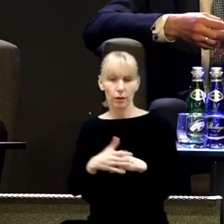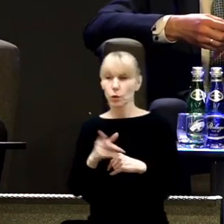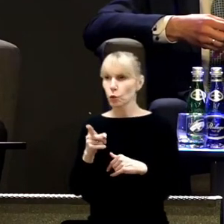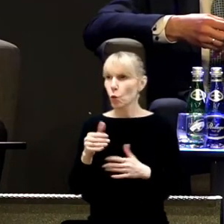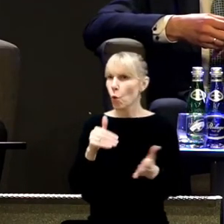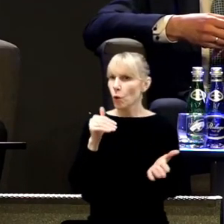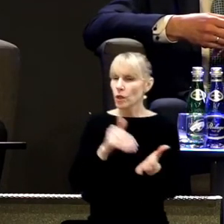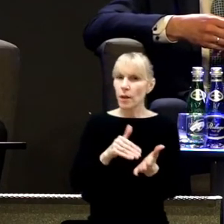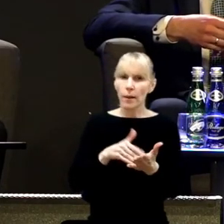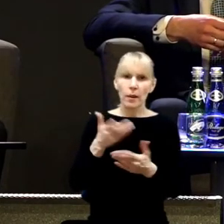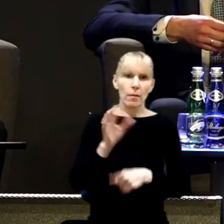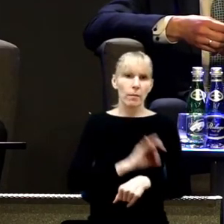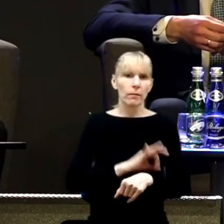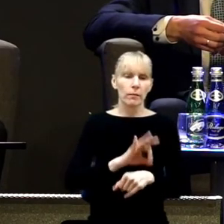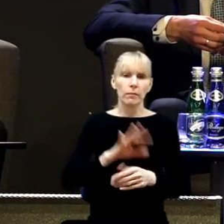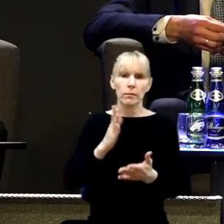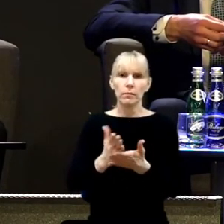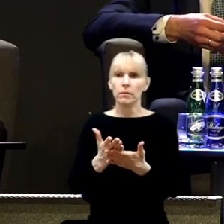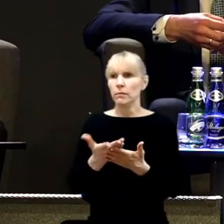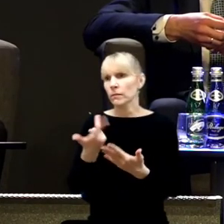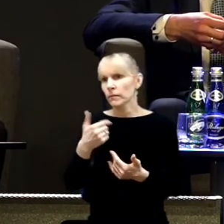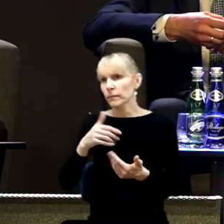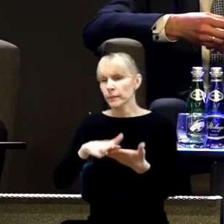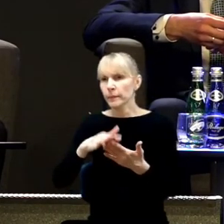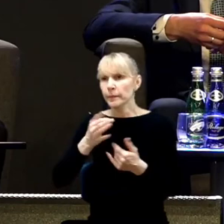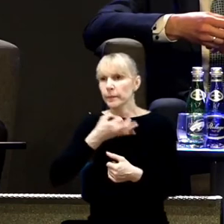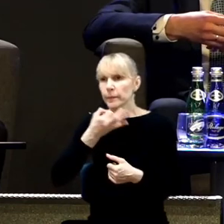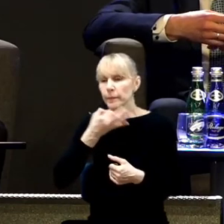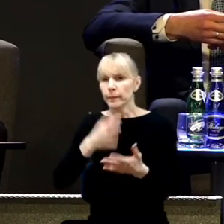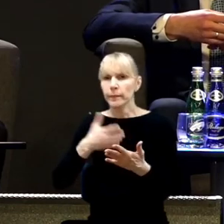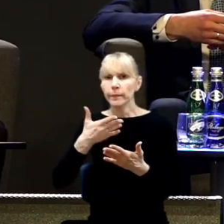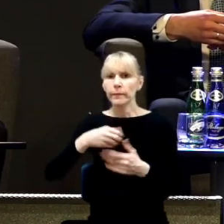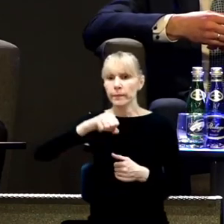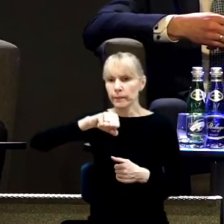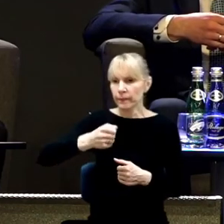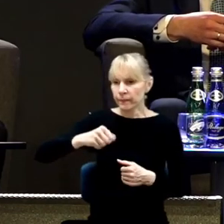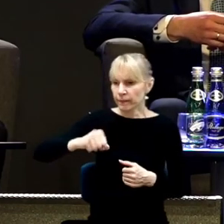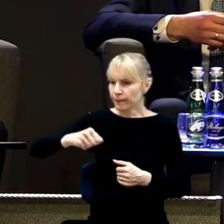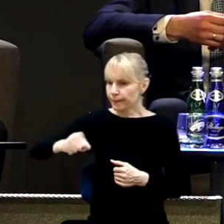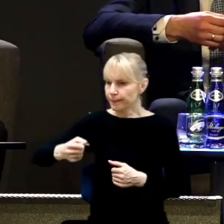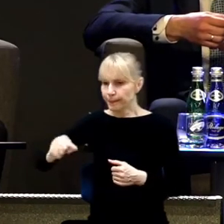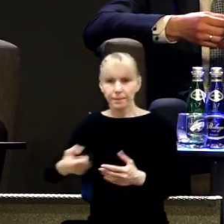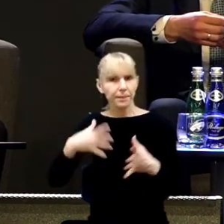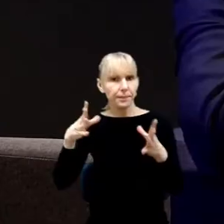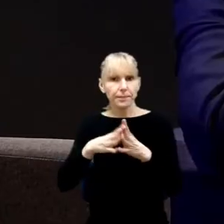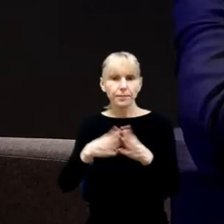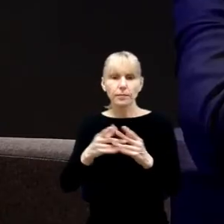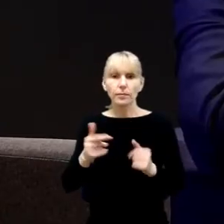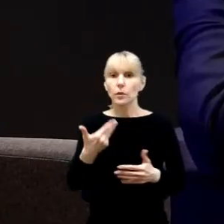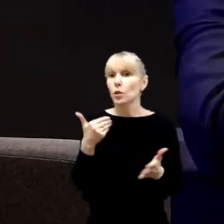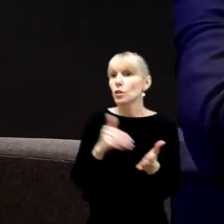żeby naprawiać na przykład 10 klamek i to jest absurdalne. Więc staramy się po prostu kupować te produkty, które są naprawdę trwałe